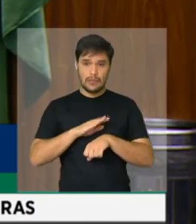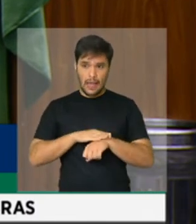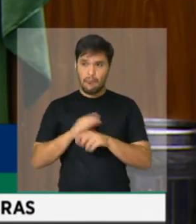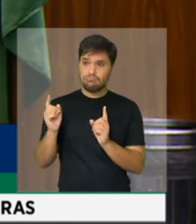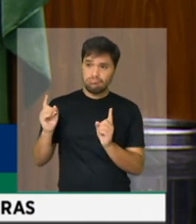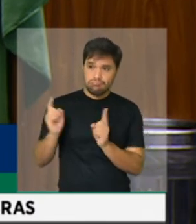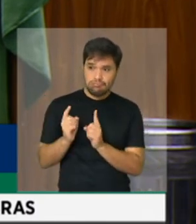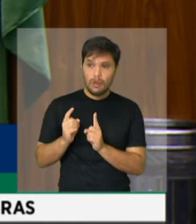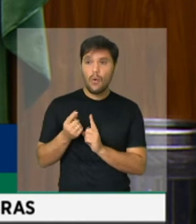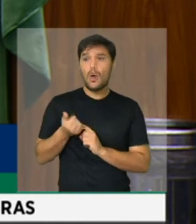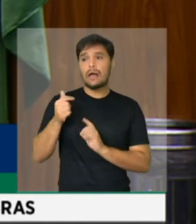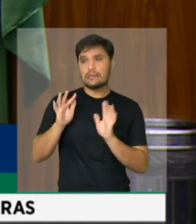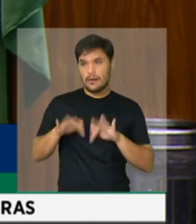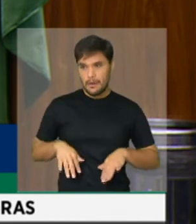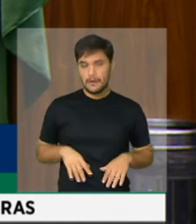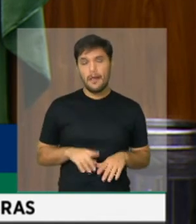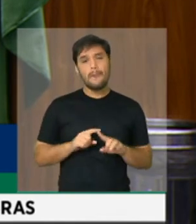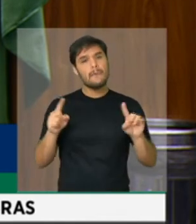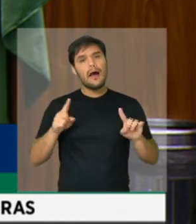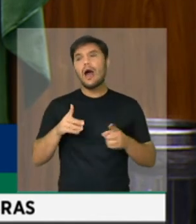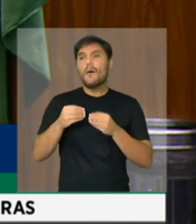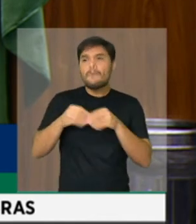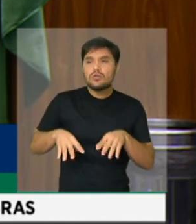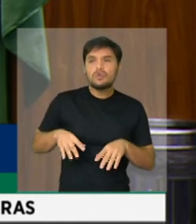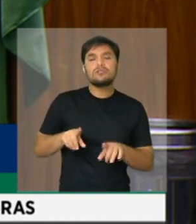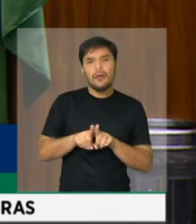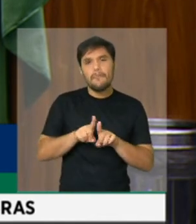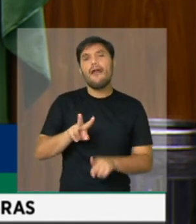DESSE DEBATE. AQUI EU FALO JÁ QUE NOSSO TEMPO SE APROXIMA DO FIM, DAS CONSEQUÊNCIAS QUE